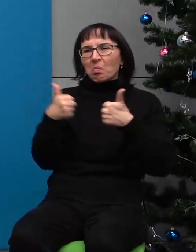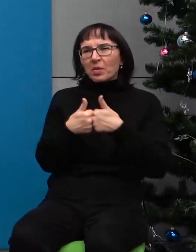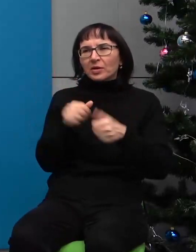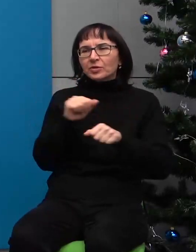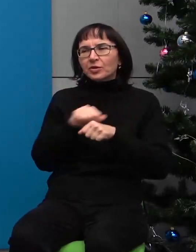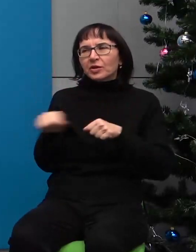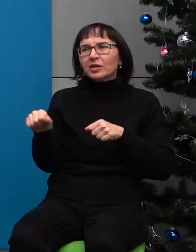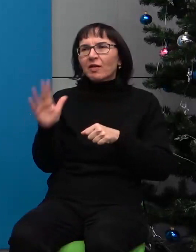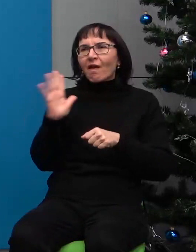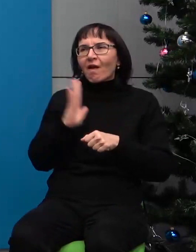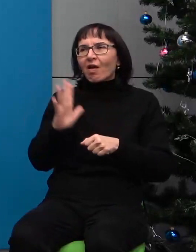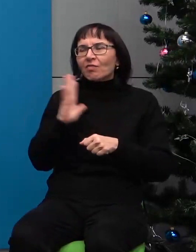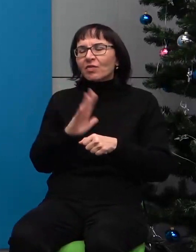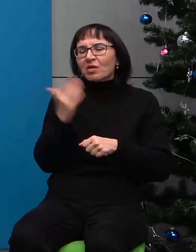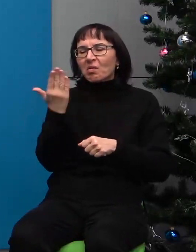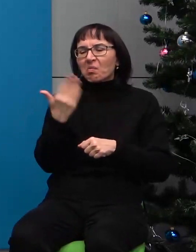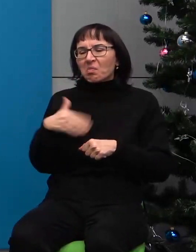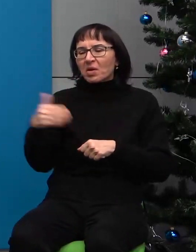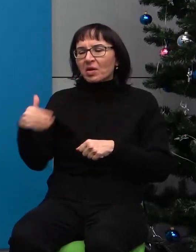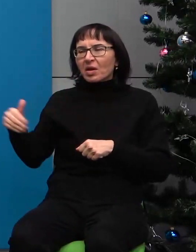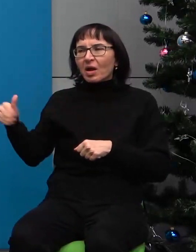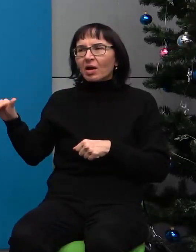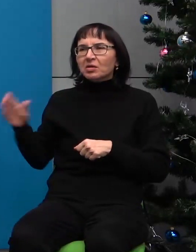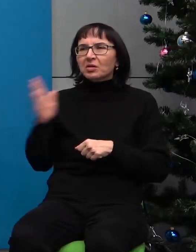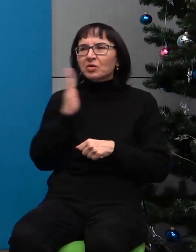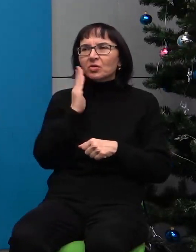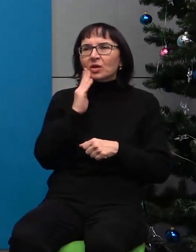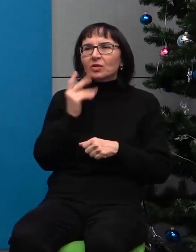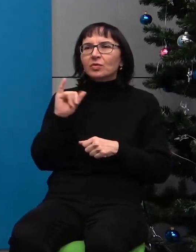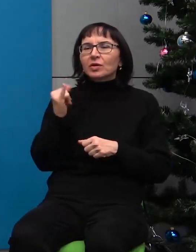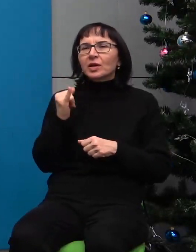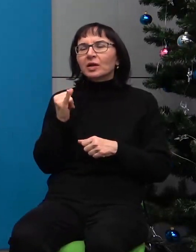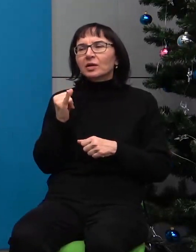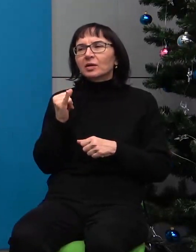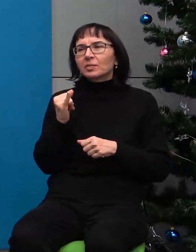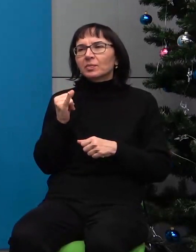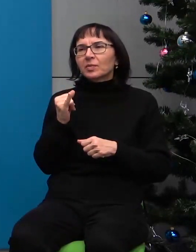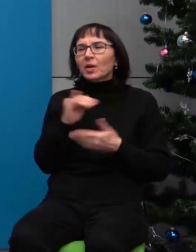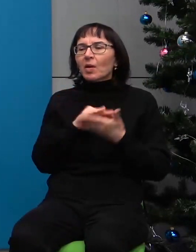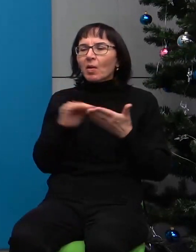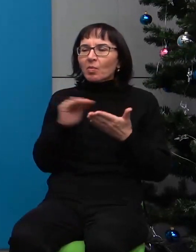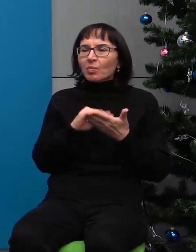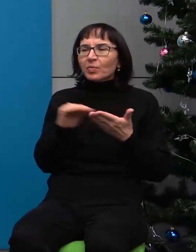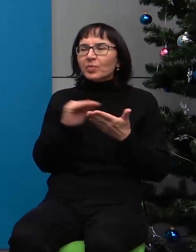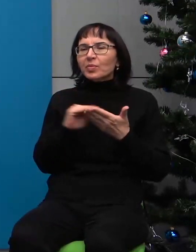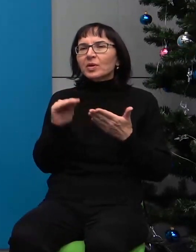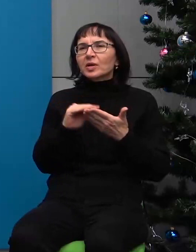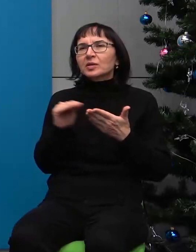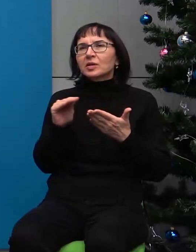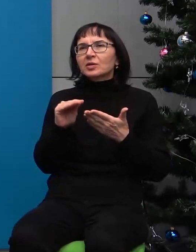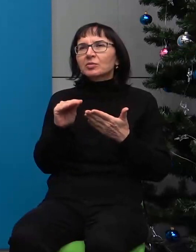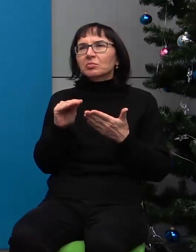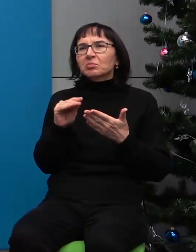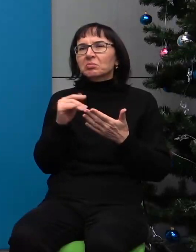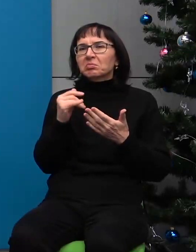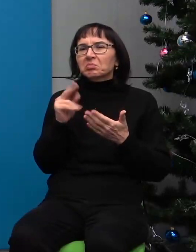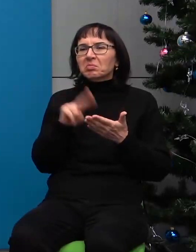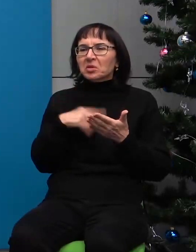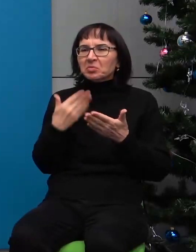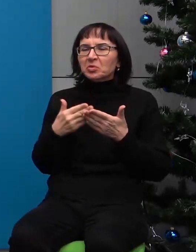więc jak tutaj grać po prostu z pełnym sercem w momencie, kiedy jeden twój błąd i twoja drużyna straci milion dolarów.